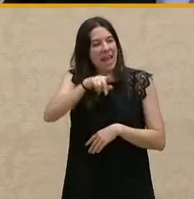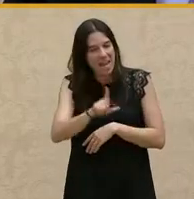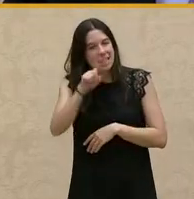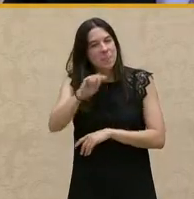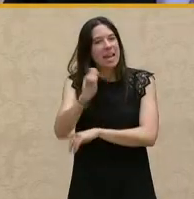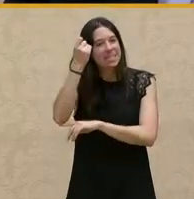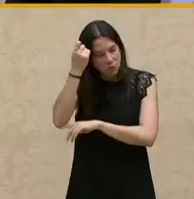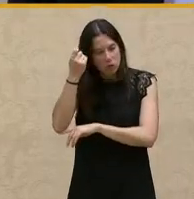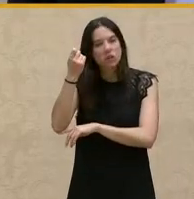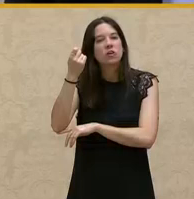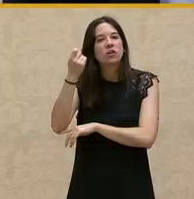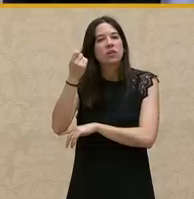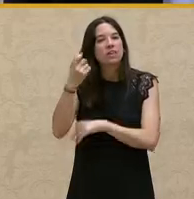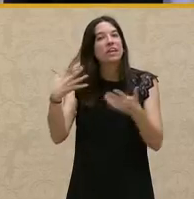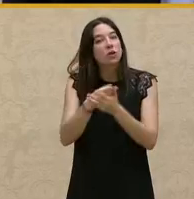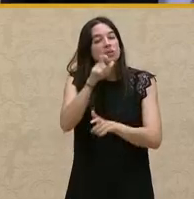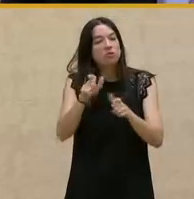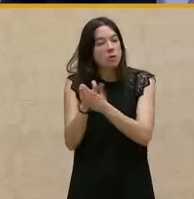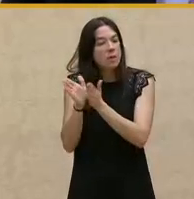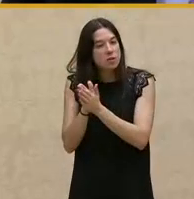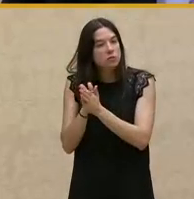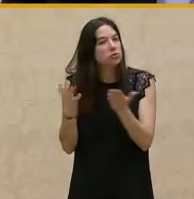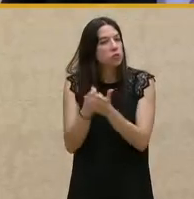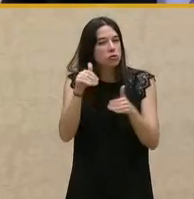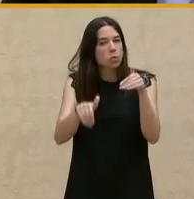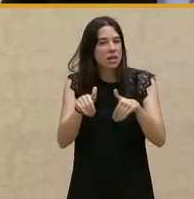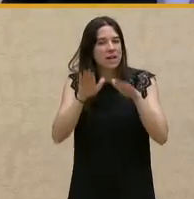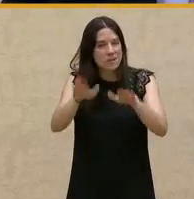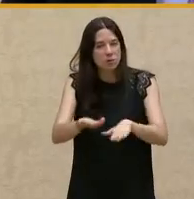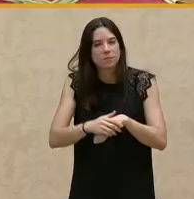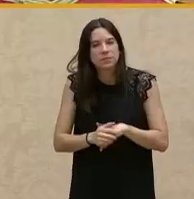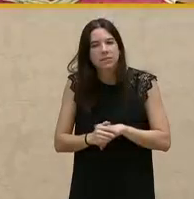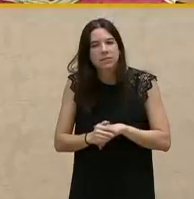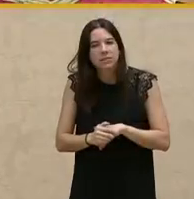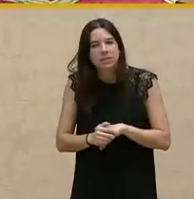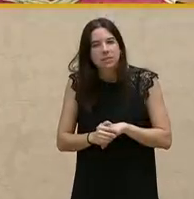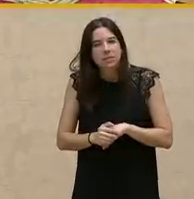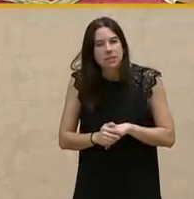LOS COLEGAS VOTARON EN FAVOR. Adelante, Sr. Salvador.